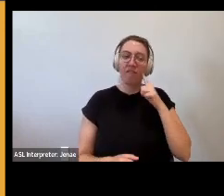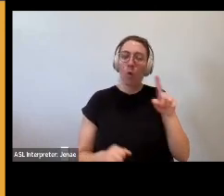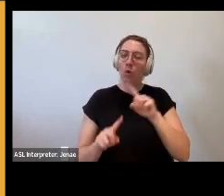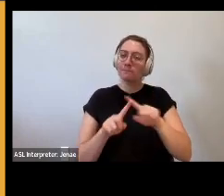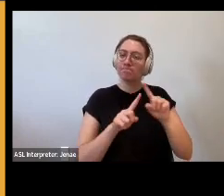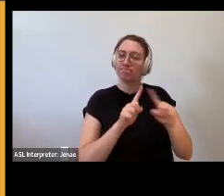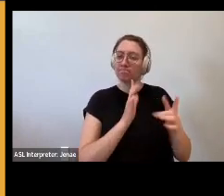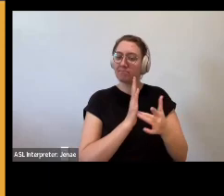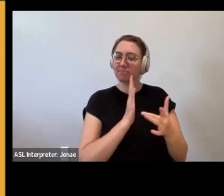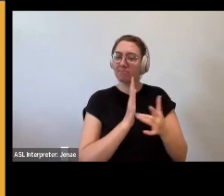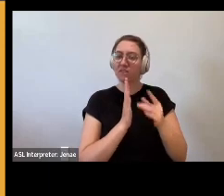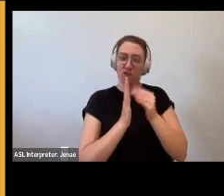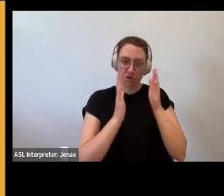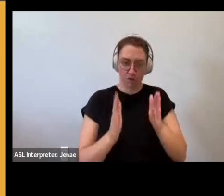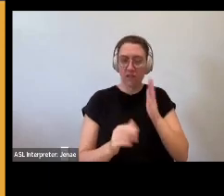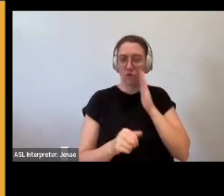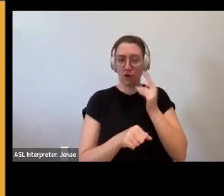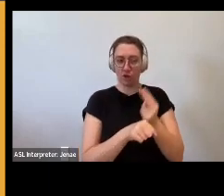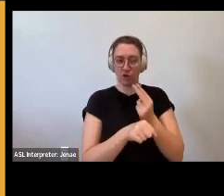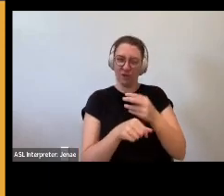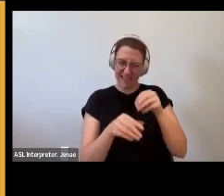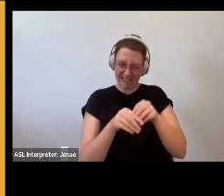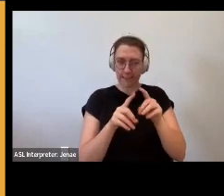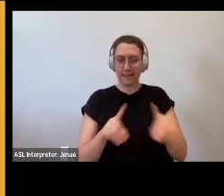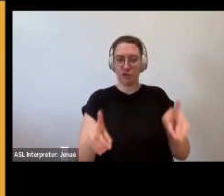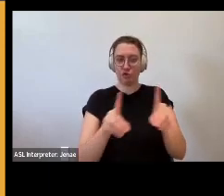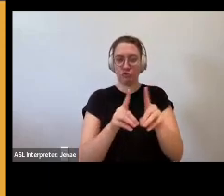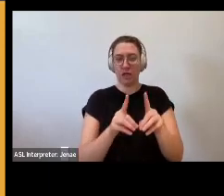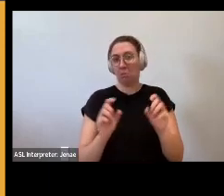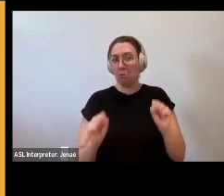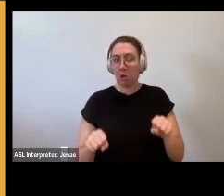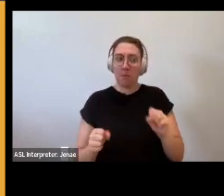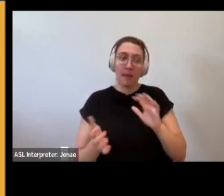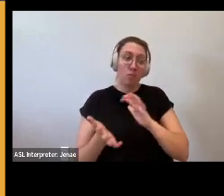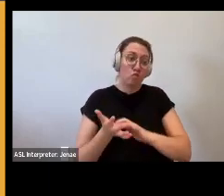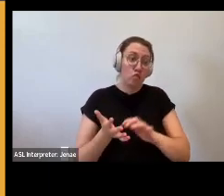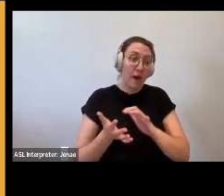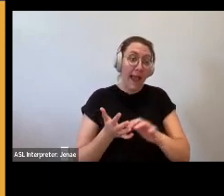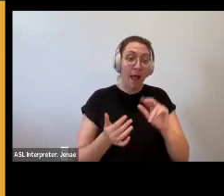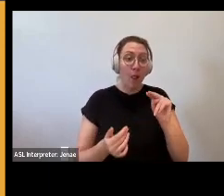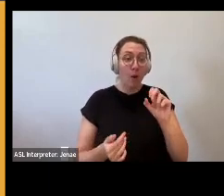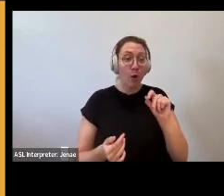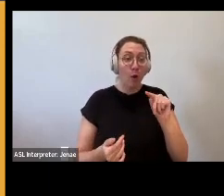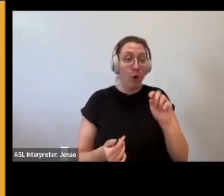que los estudiantes usarán en el distrito. Estas pueden ser dispositivos para tomar notas en braille,